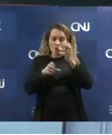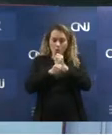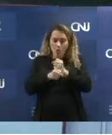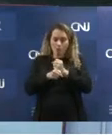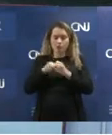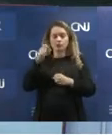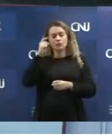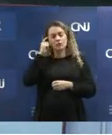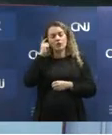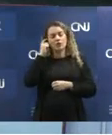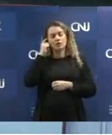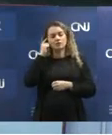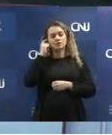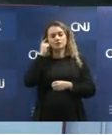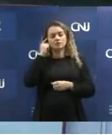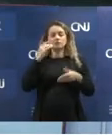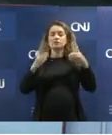enfrentando a questão da decadência